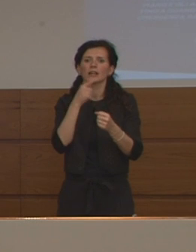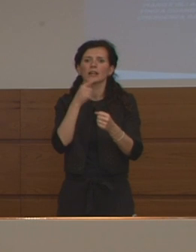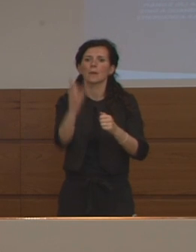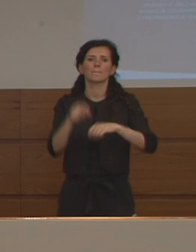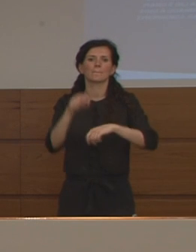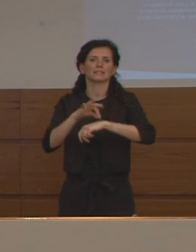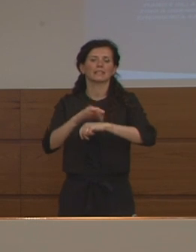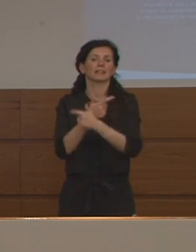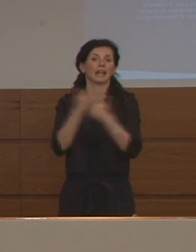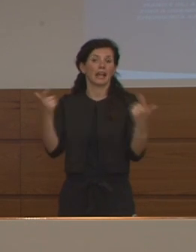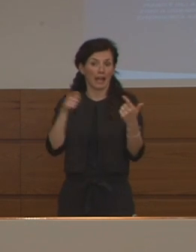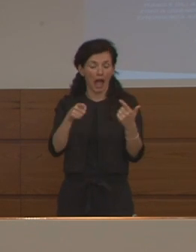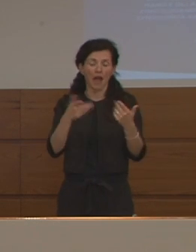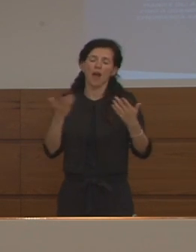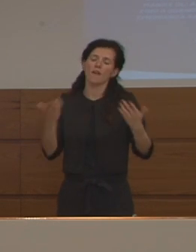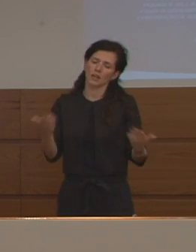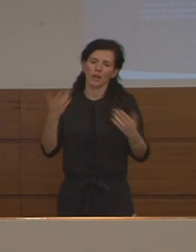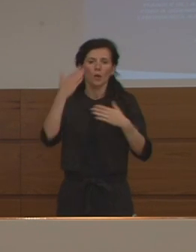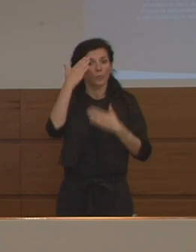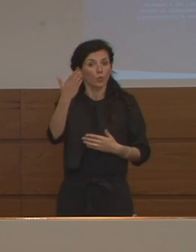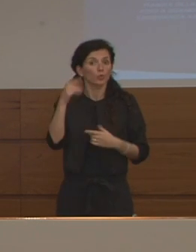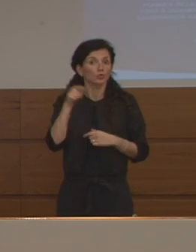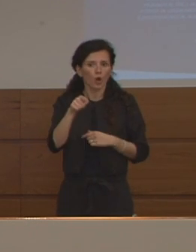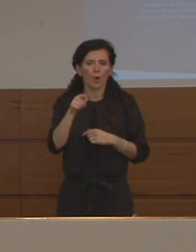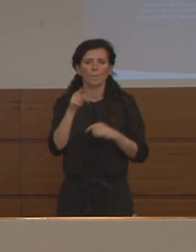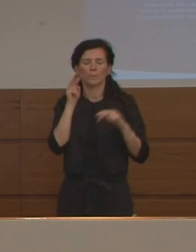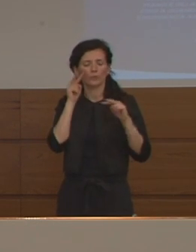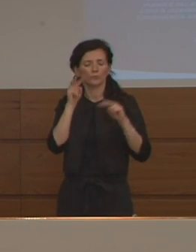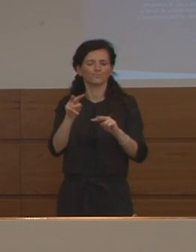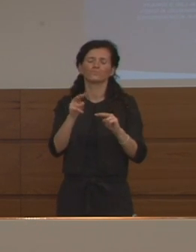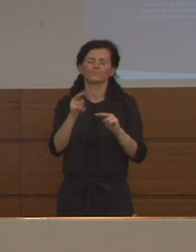le terapie intensive sono quelle nel quale c'è la massima mortalità.